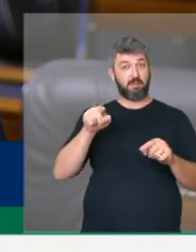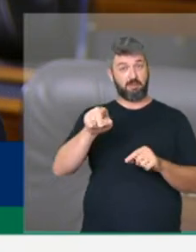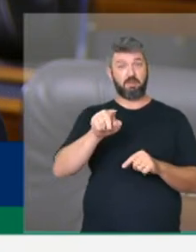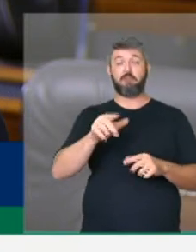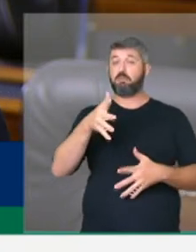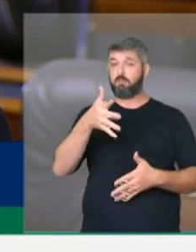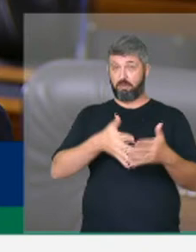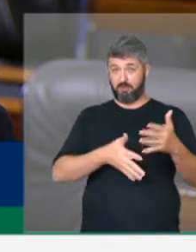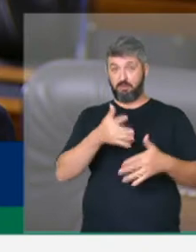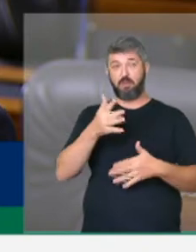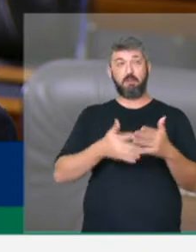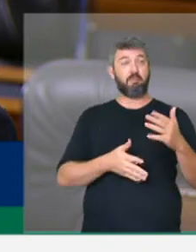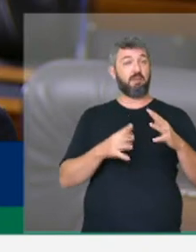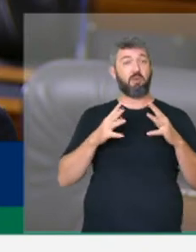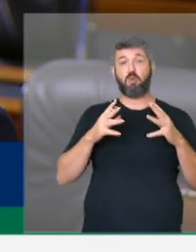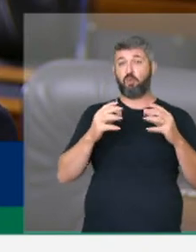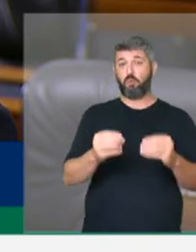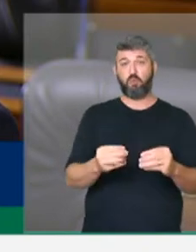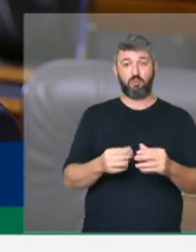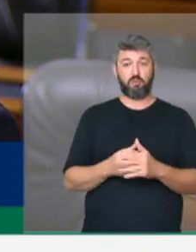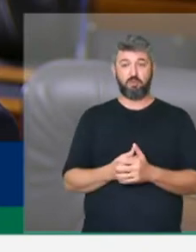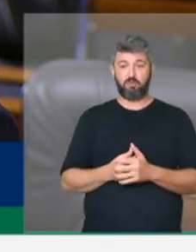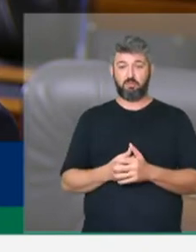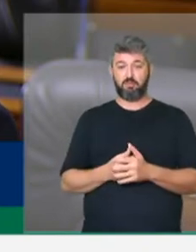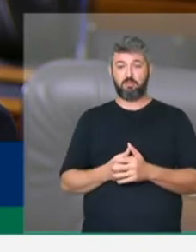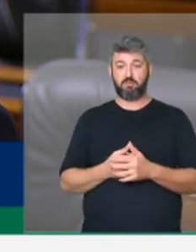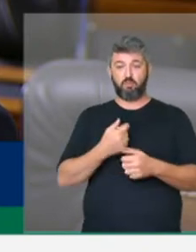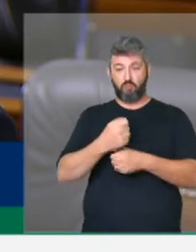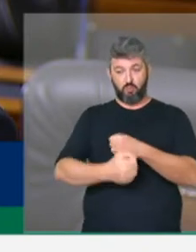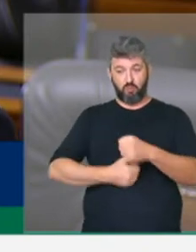PODERIAM TER, RESURGIDO PARA GARANTIR EMPREGOS NO NORDESTE BRASILEIRO. E LAMENTO QUE NOSSOS COMPANHEIROS DEPUTADOS